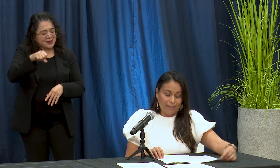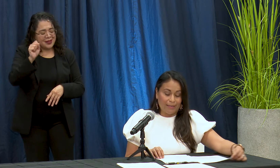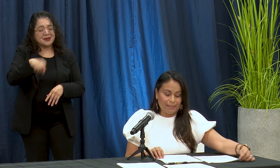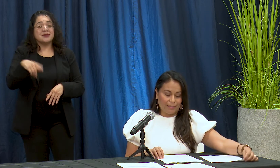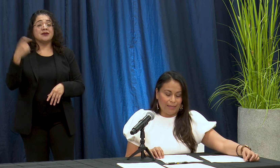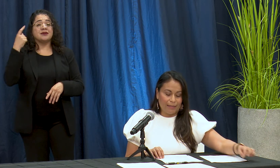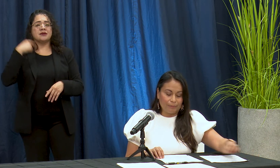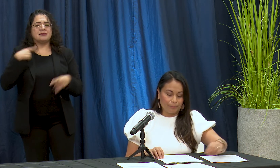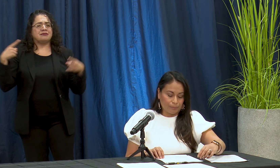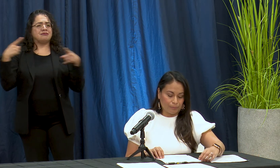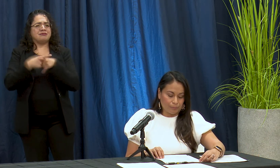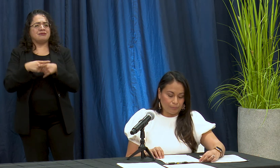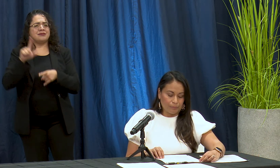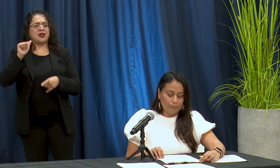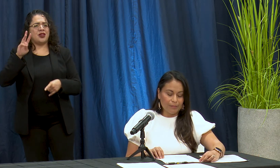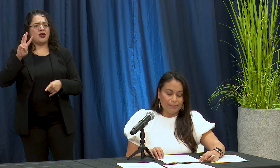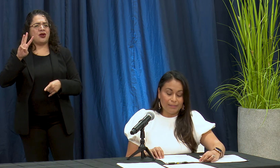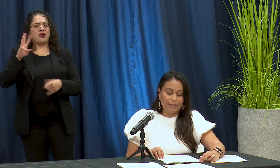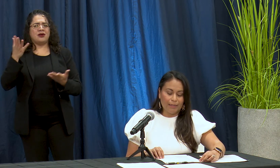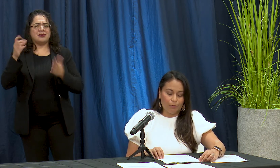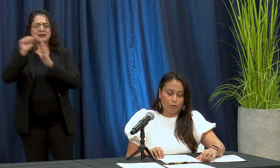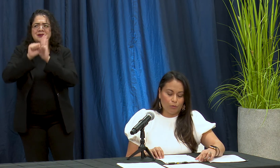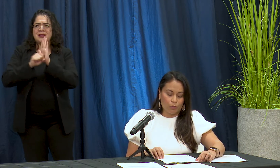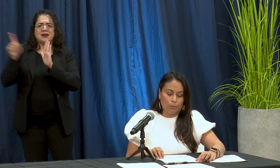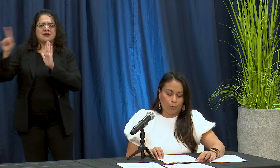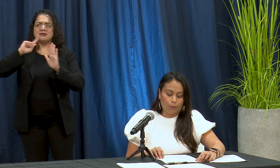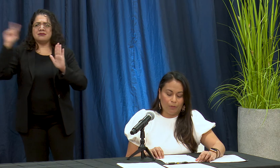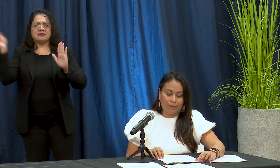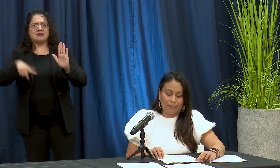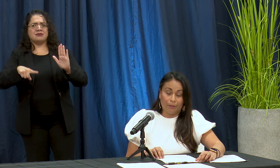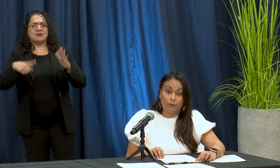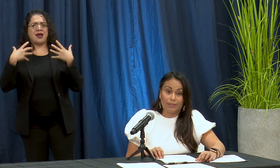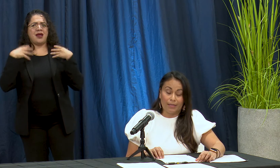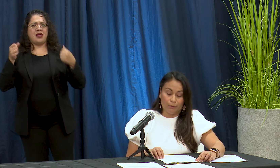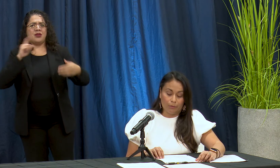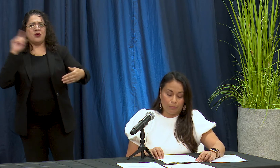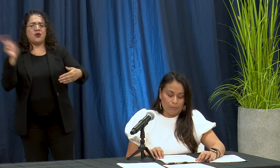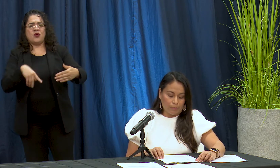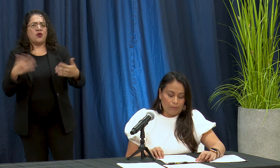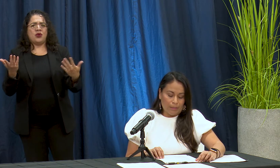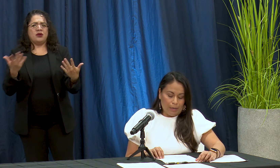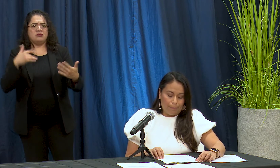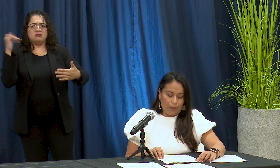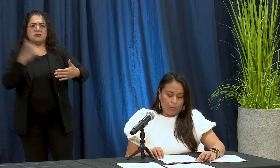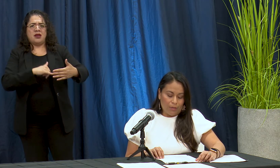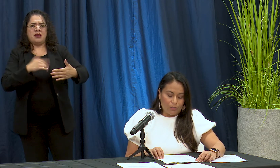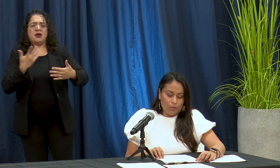estatal c tenemos nuestro propio departamento de salud pero la sorda